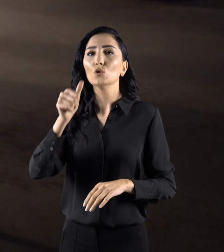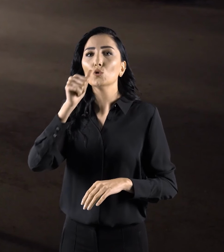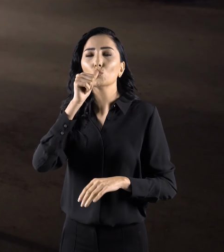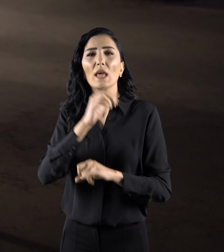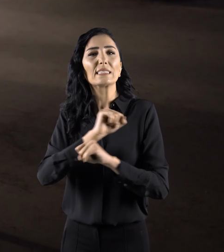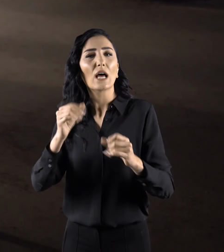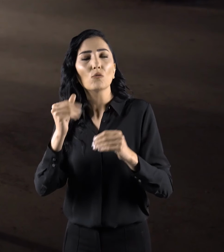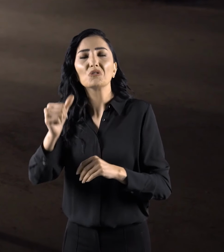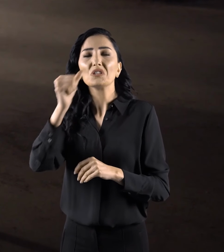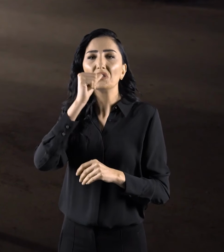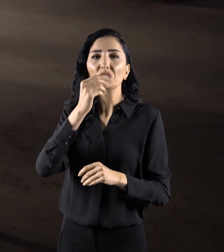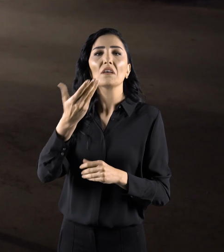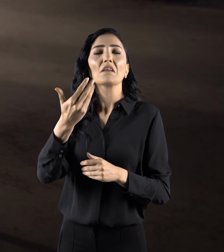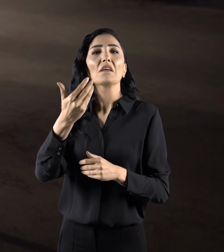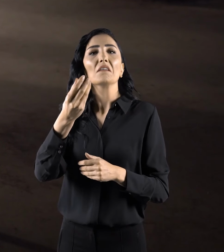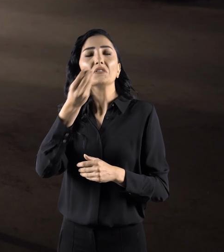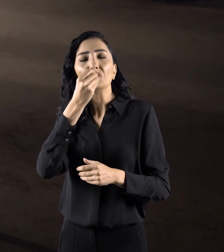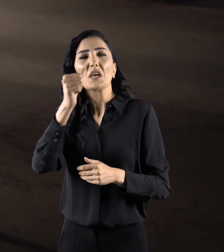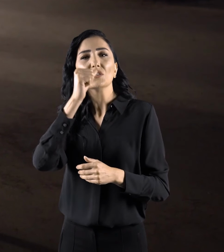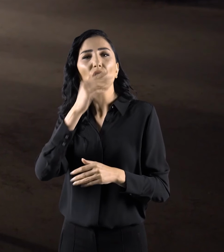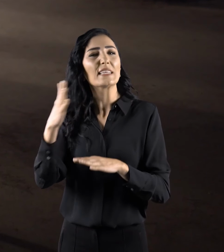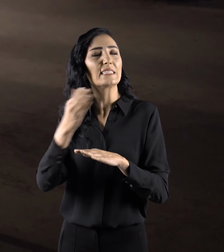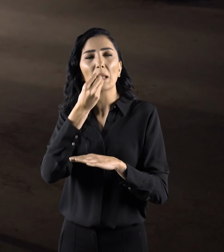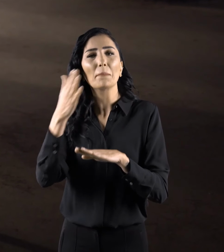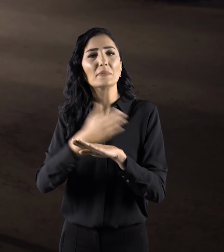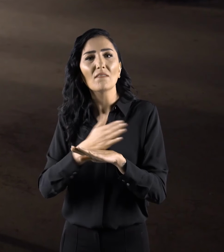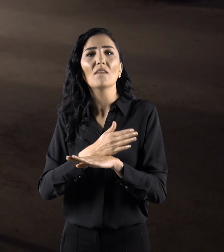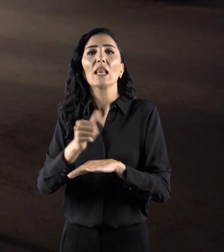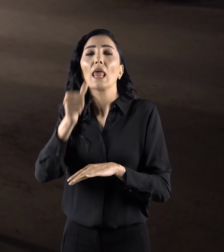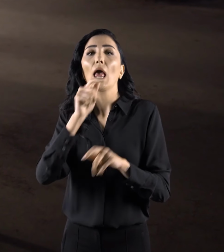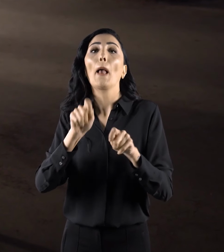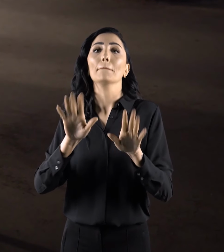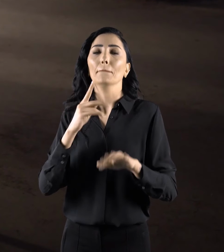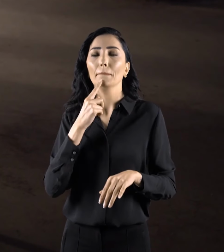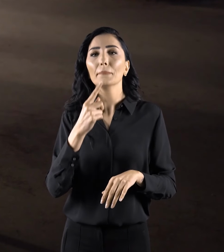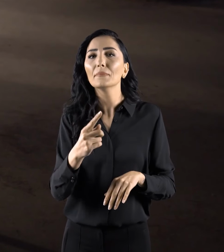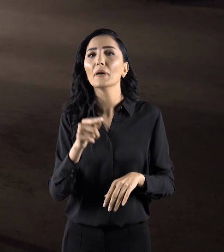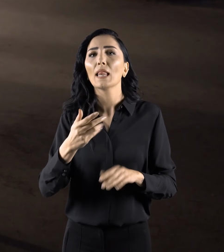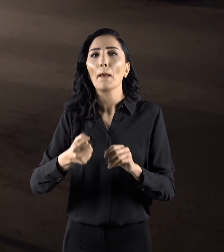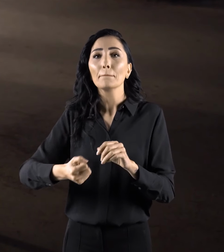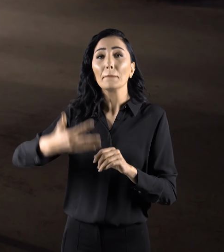Sel sularından etkilenmiş her türlü yiyecek, içecek ve sebzelerin imha edilmesi gerekmektedir.